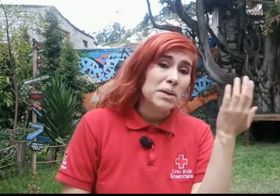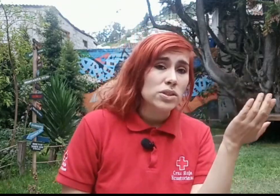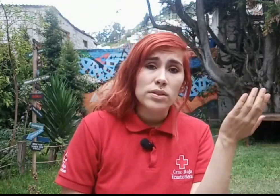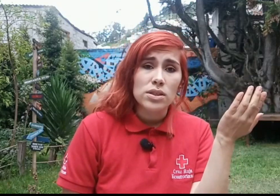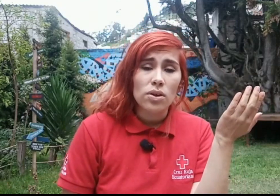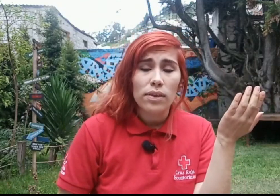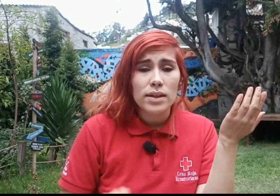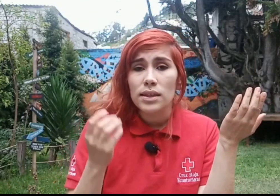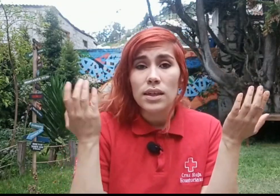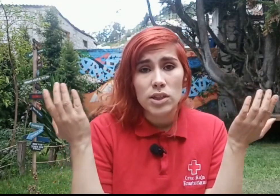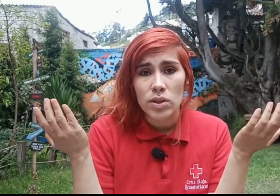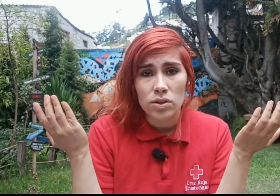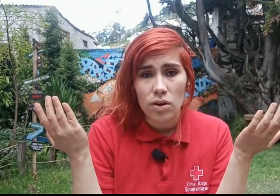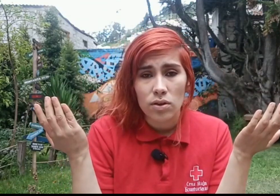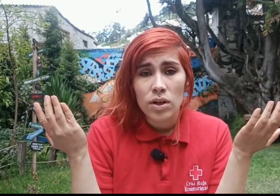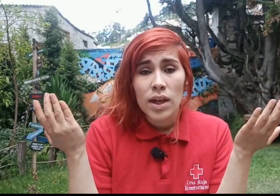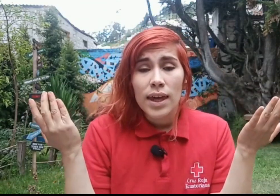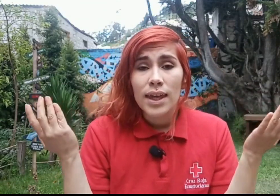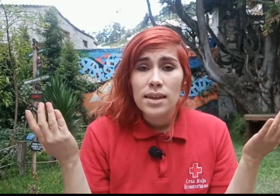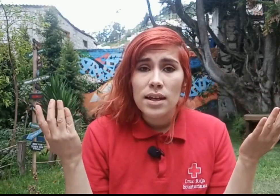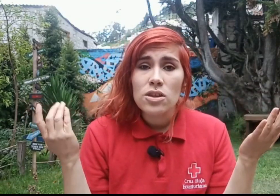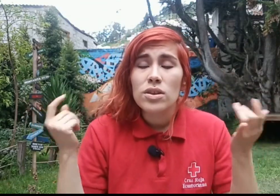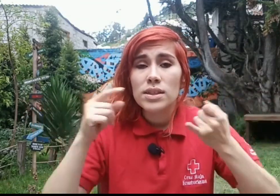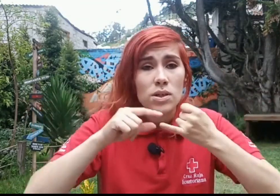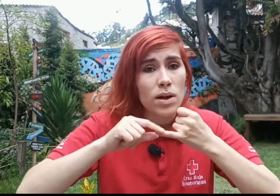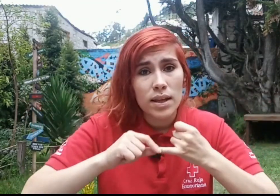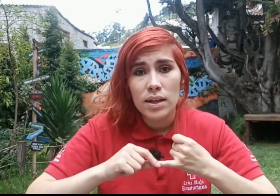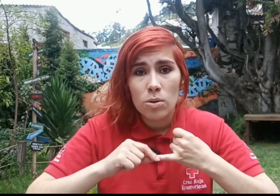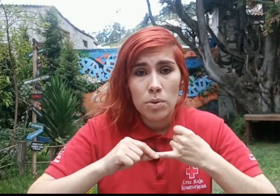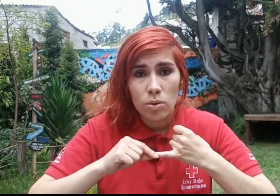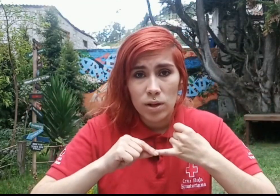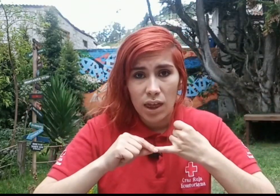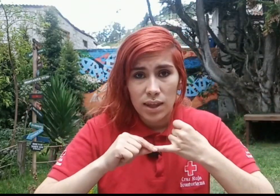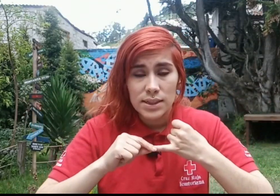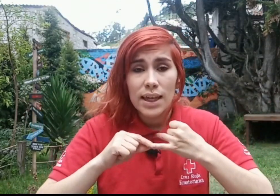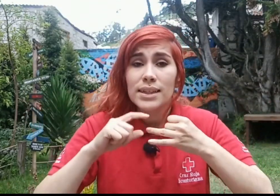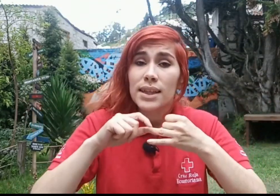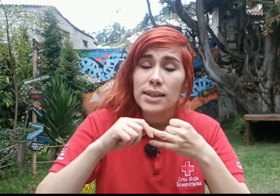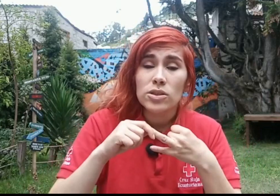personas sordas y su entorno generando desigualdad de oportunidades escaso o